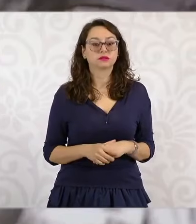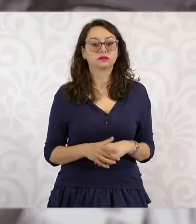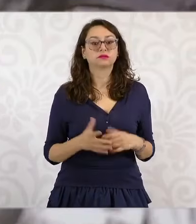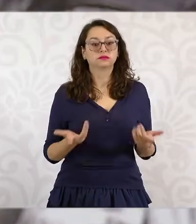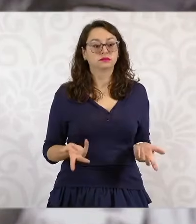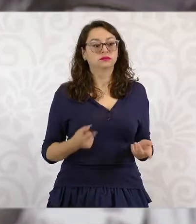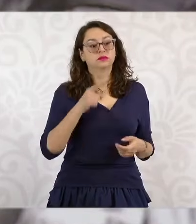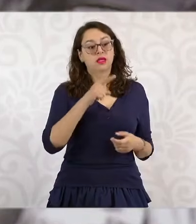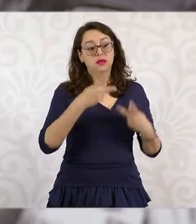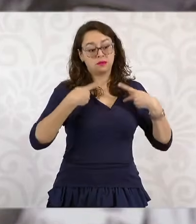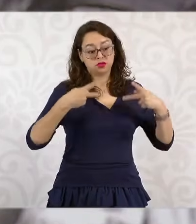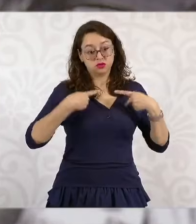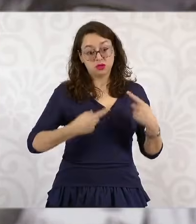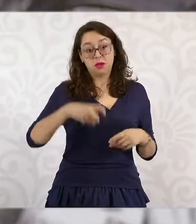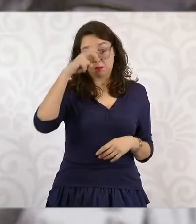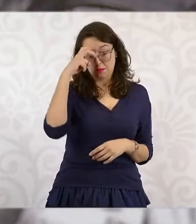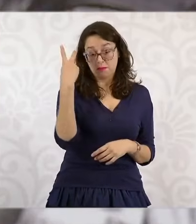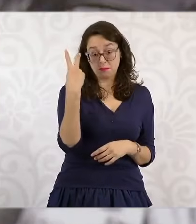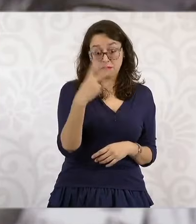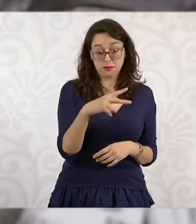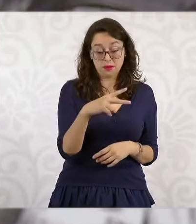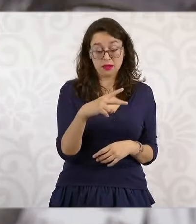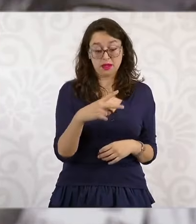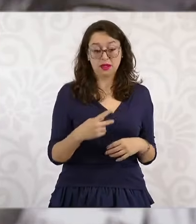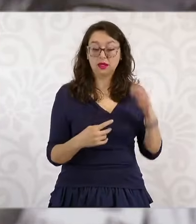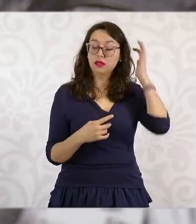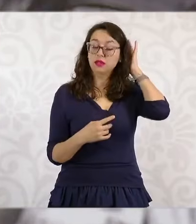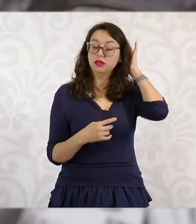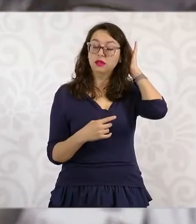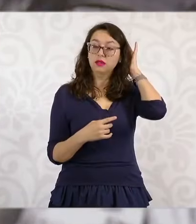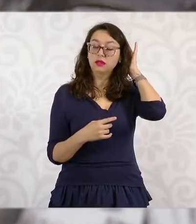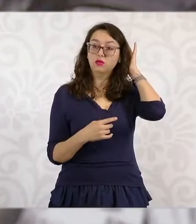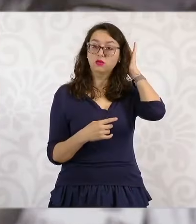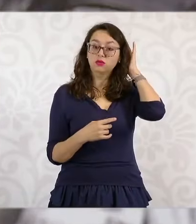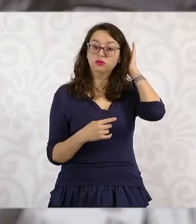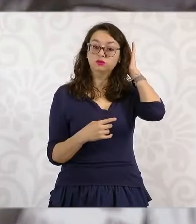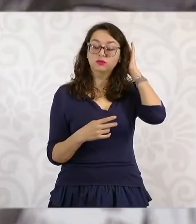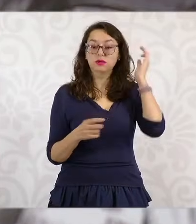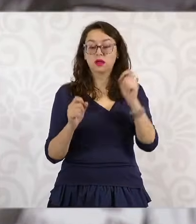mexicana en Estados Unidos en relación con la población mexicana en México es fuertísima. Es